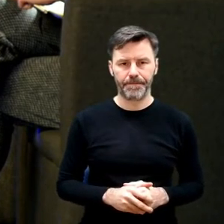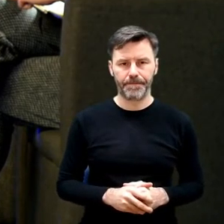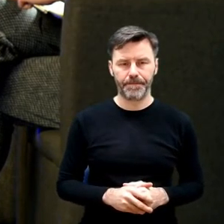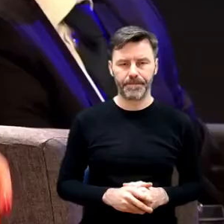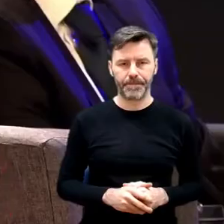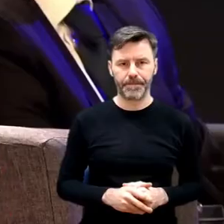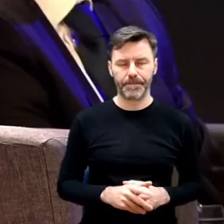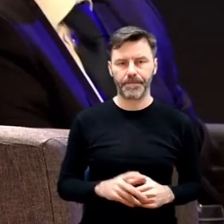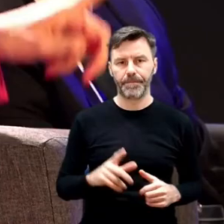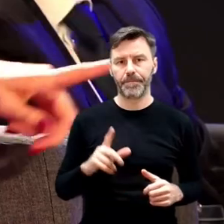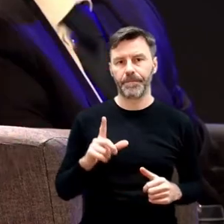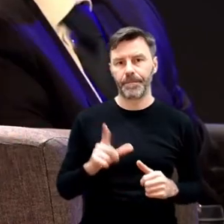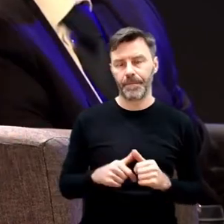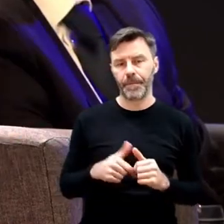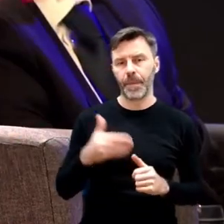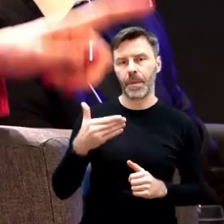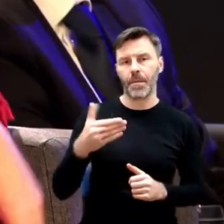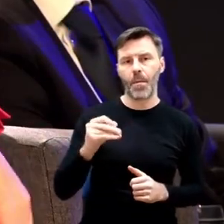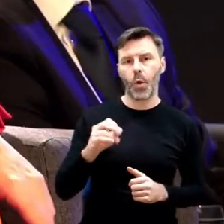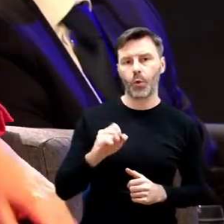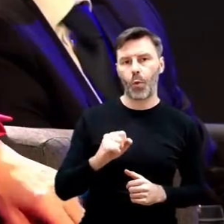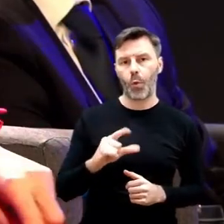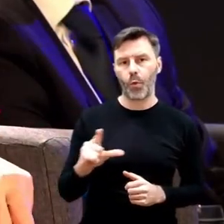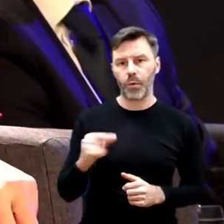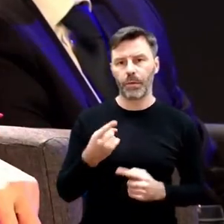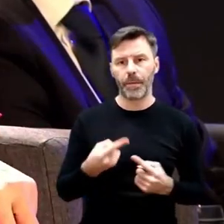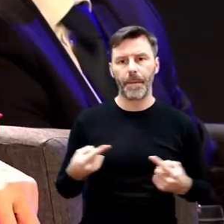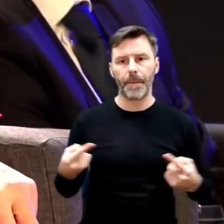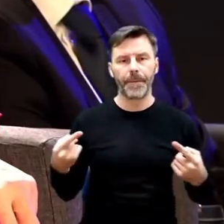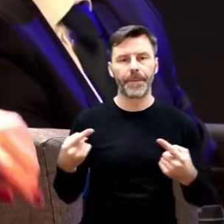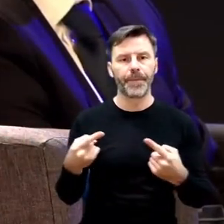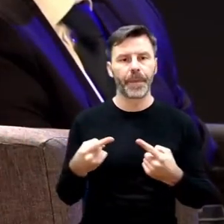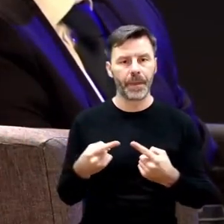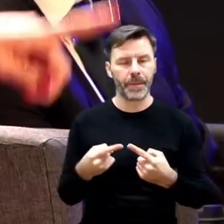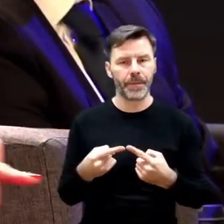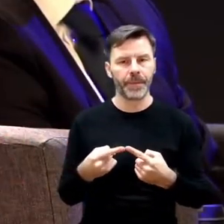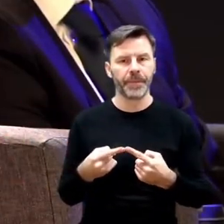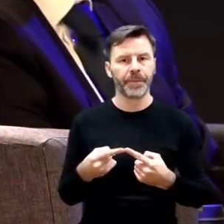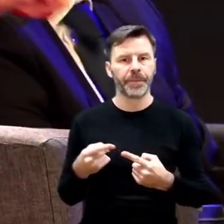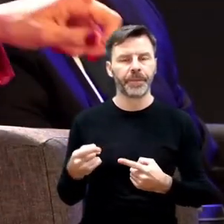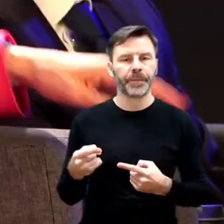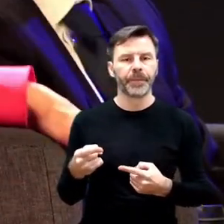w bardzo pięknie wpisuje się w tzw. obiekt zamknięty,